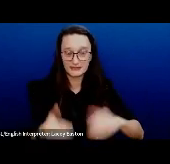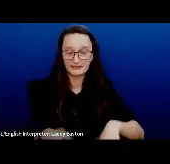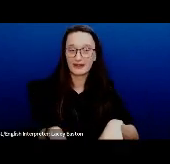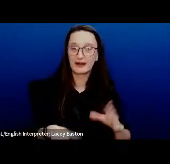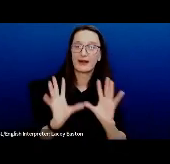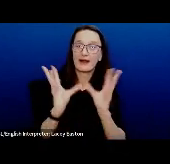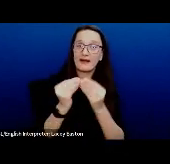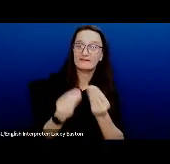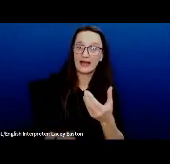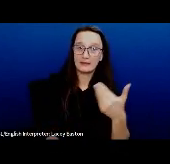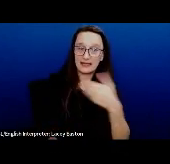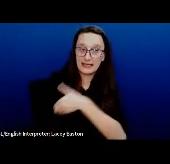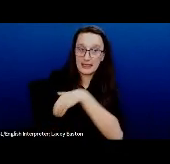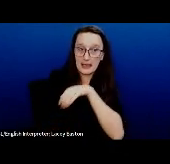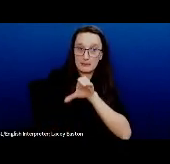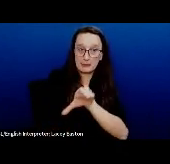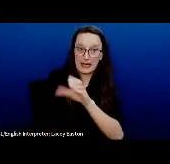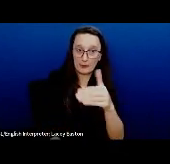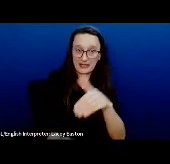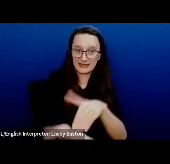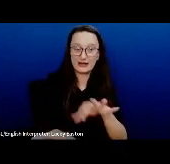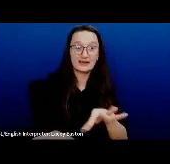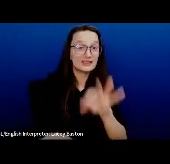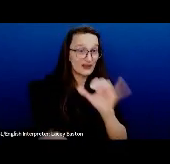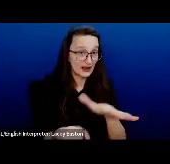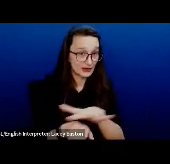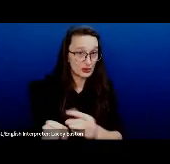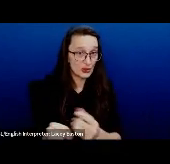busque sus centros locales de empoderamiento familiar y hay un enlace para encontrar